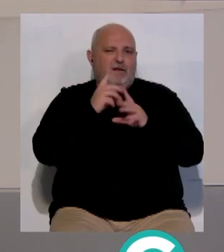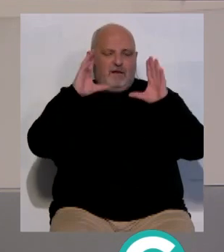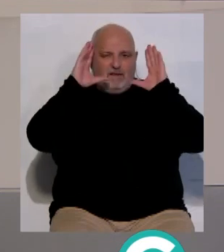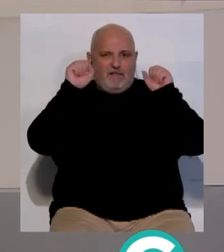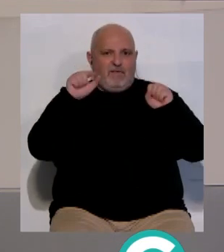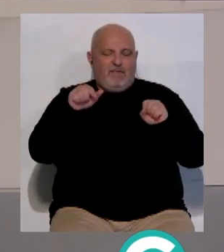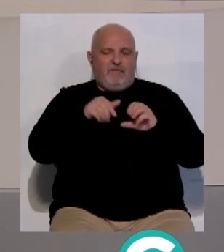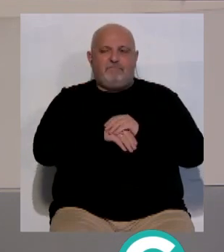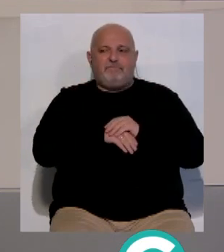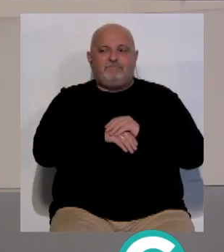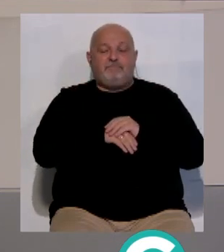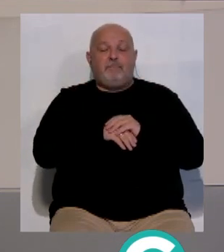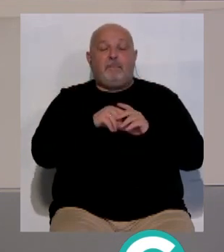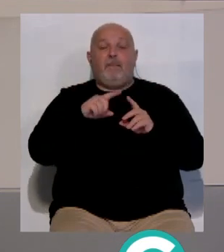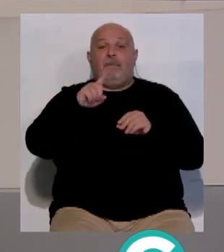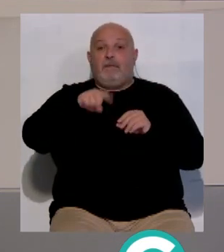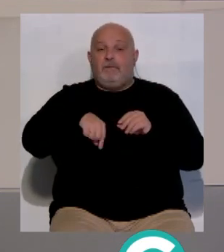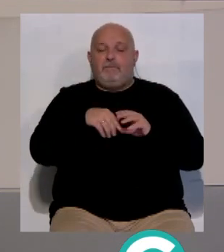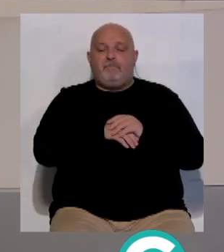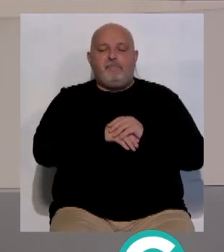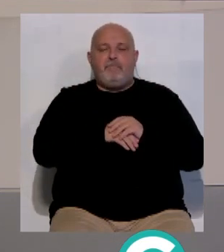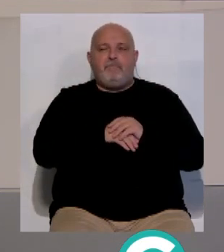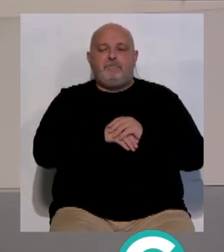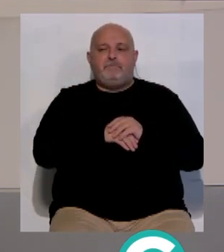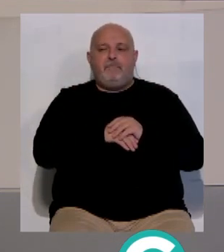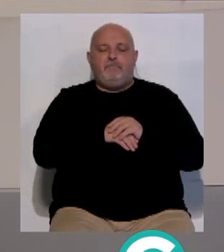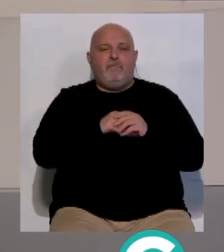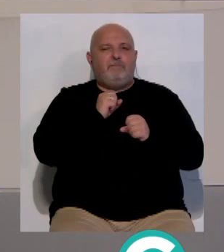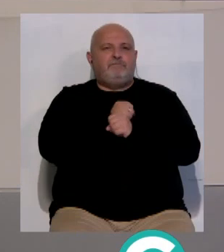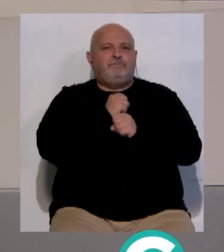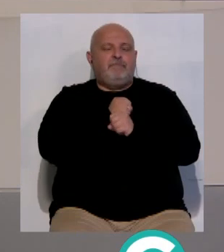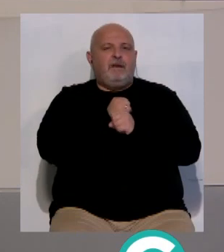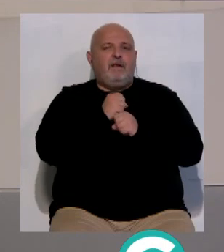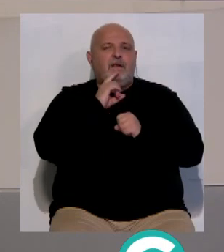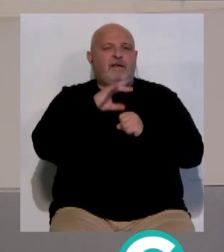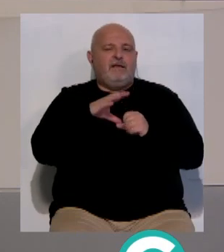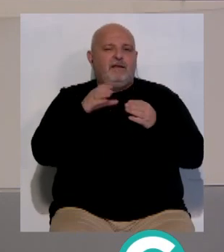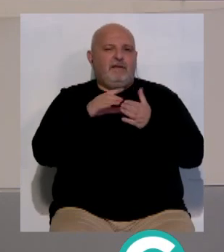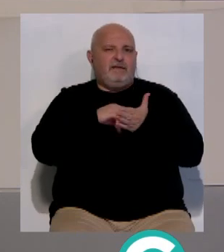de Vigo y sobre todo también creo que la labor que ha desarrollado el cuerpo técnico durante